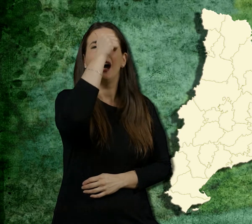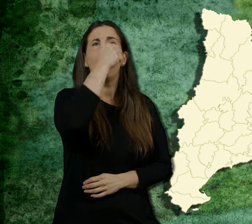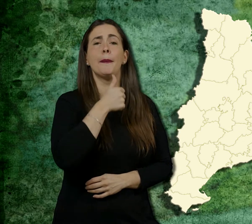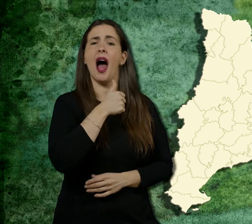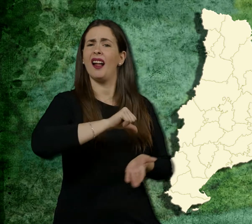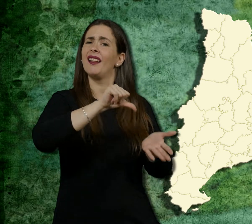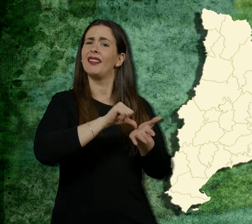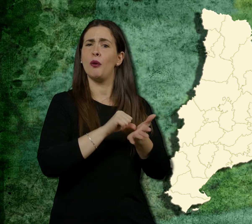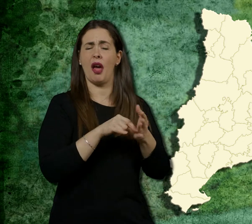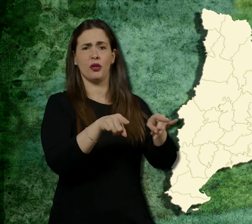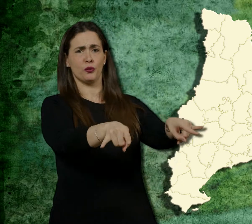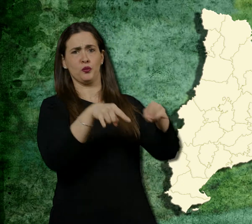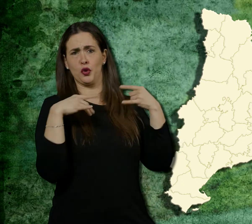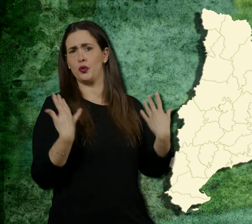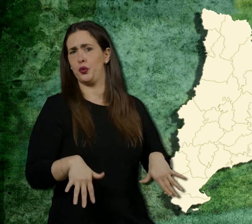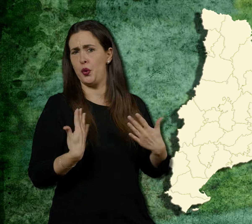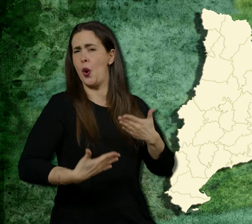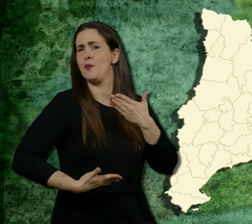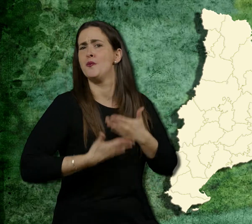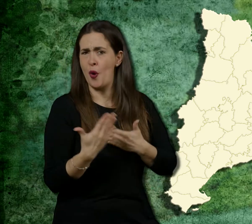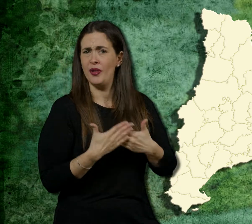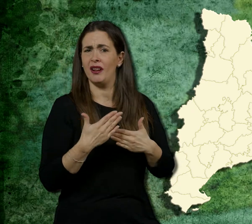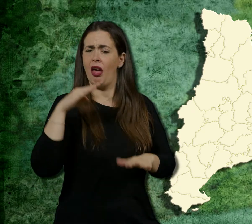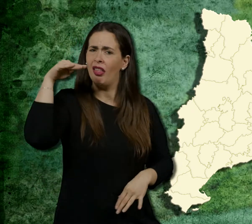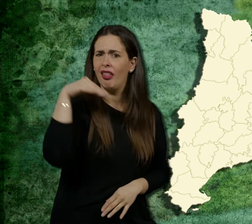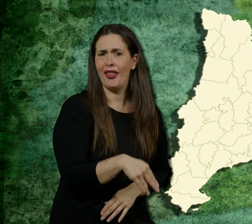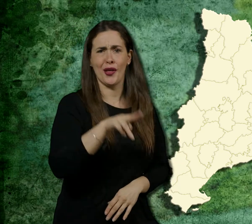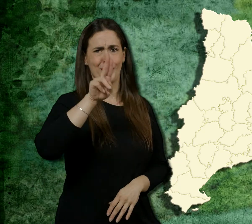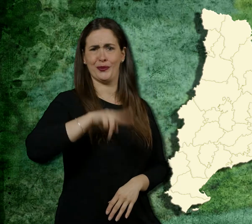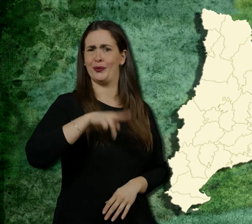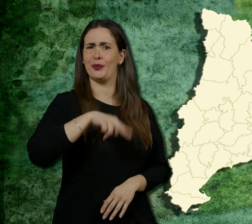d'una ciutat atractiva i moderna, que no defalleix mai,